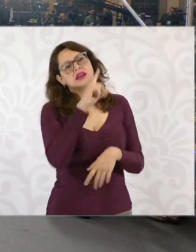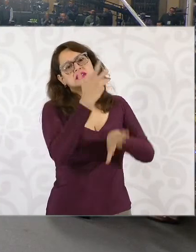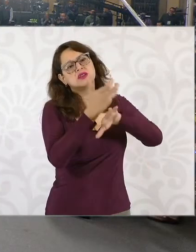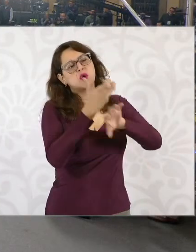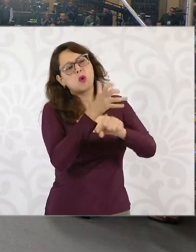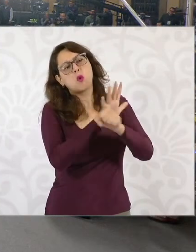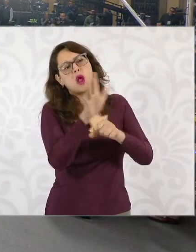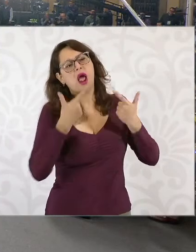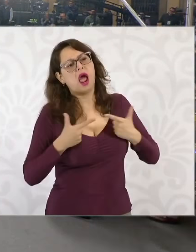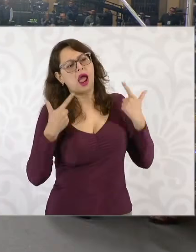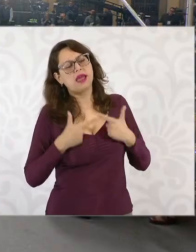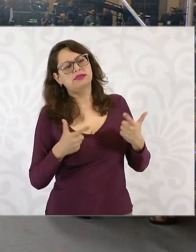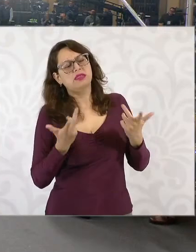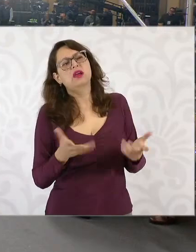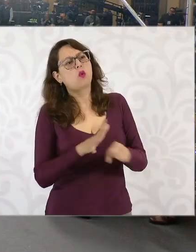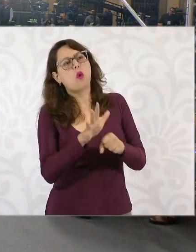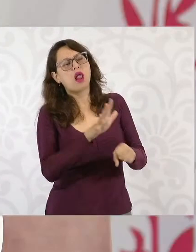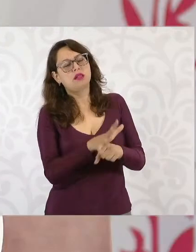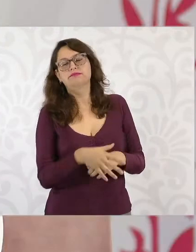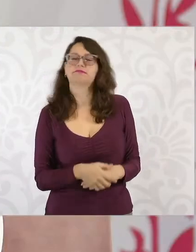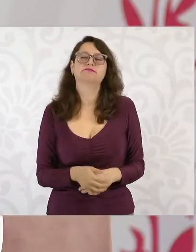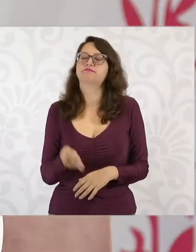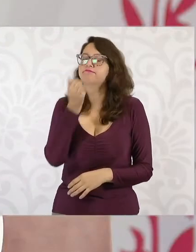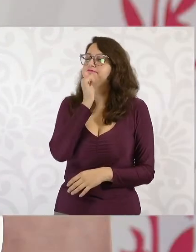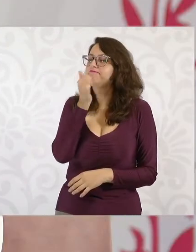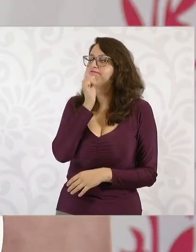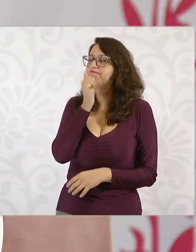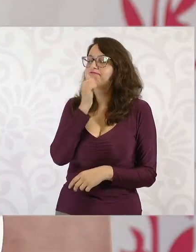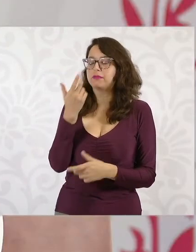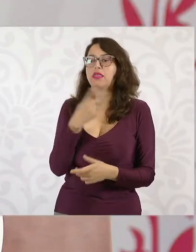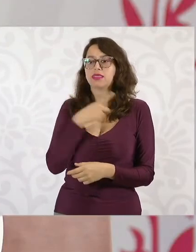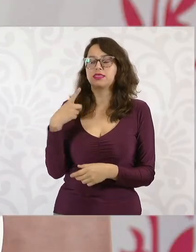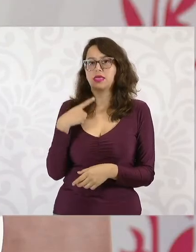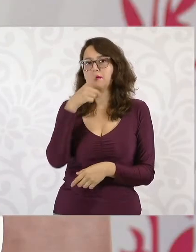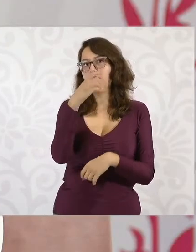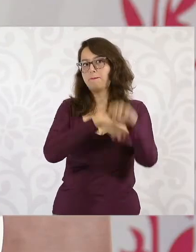dos agentes estadounidenses? ¿A qué agencia? tiene que darnos la información la embajada.